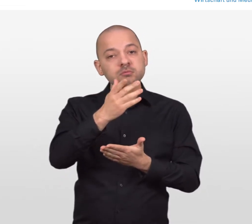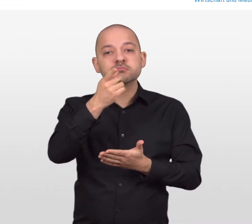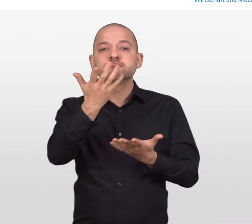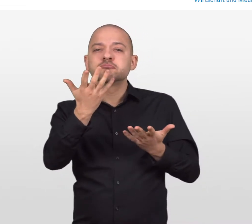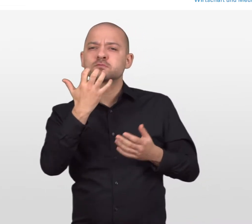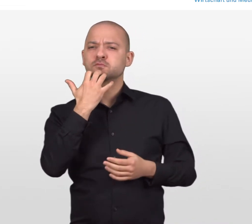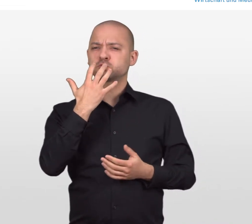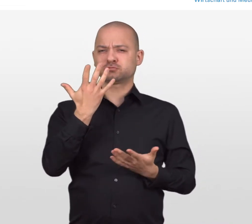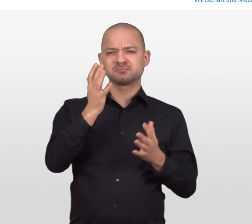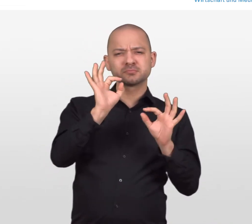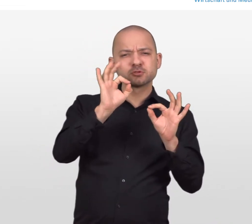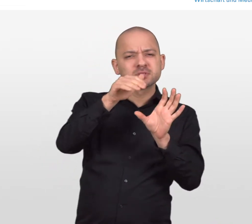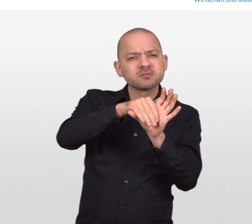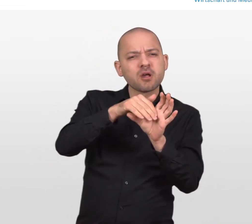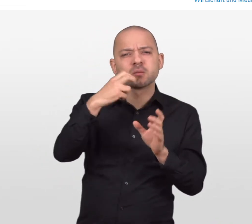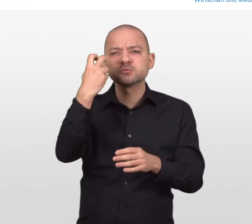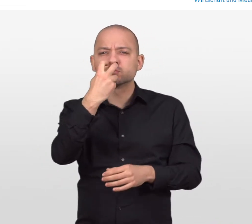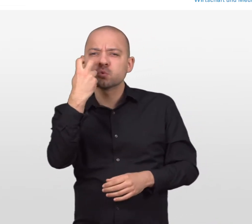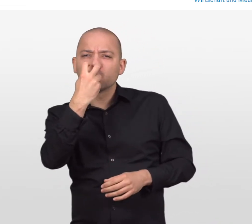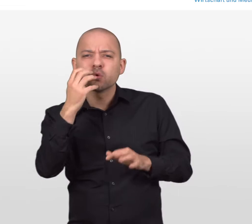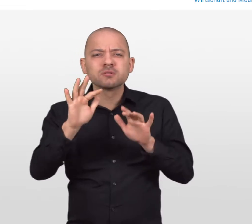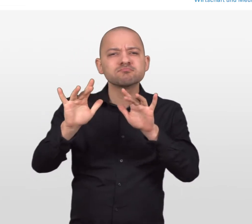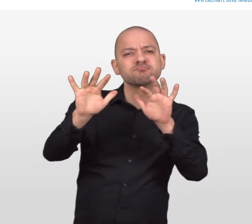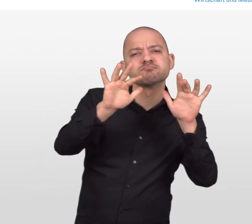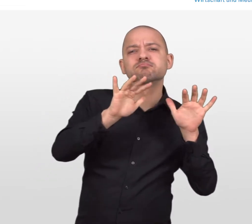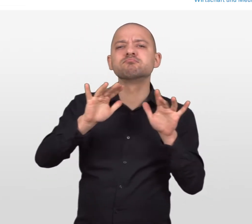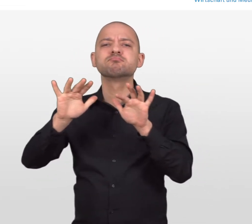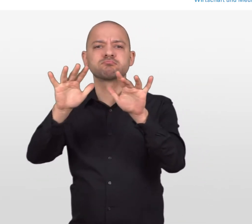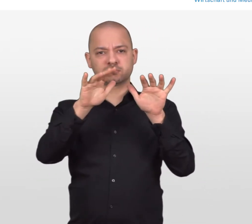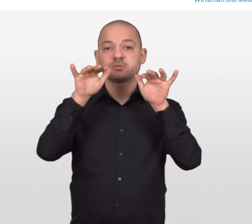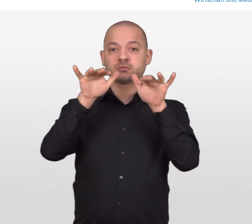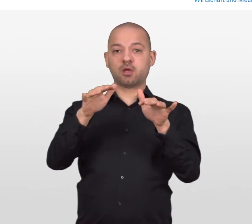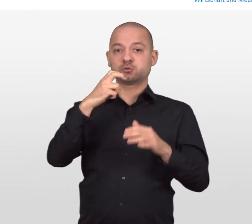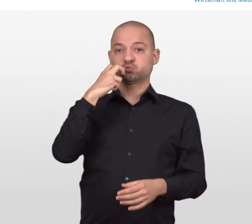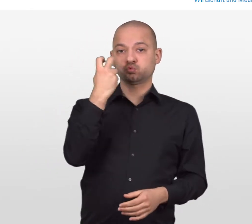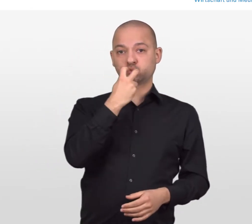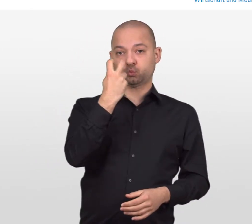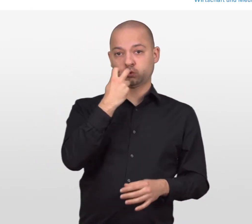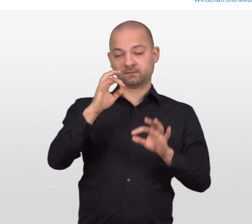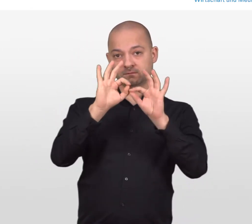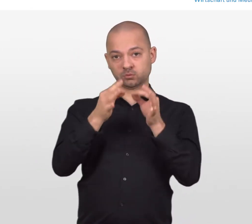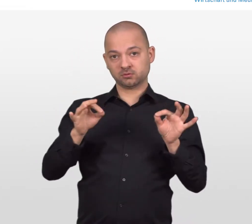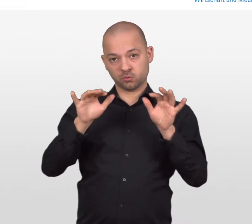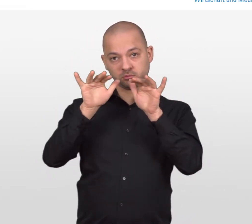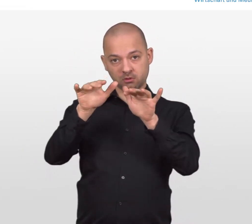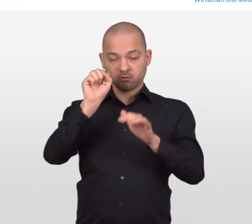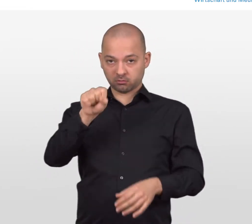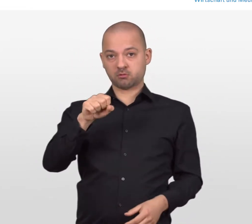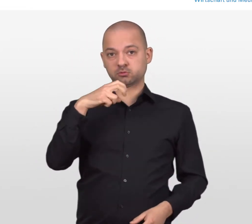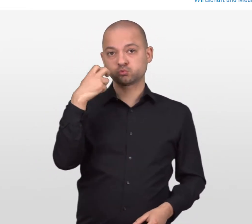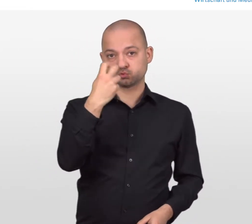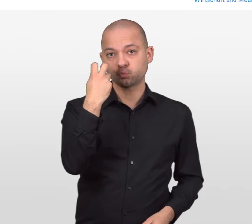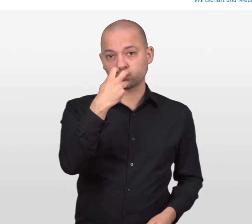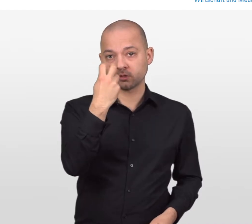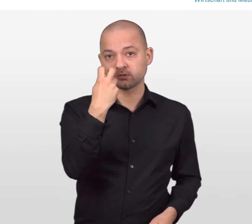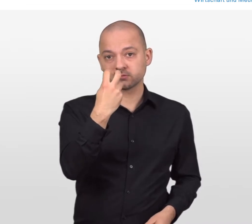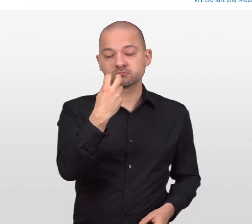Hier können Sie mit der Suchfunktion bestimmte Inhalte finden.